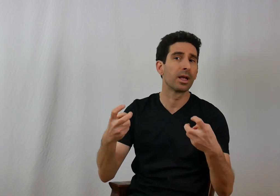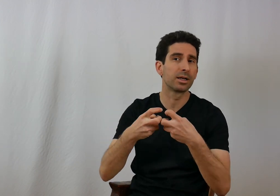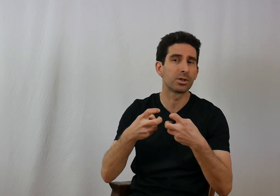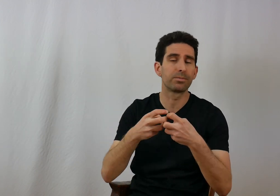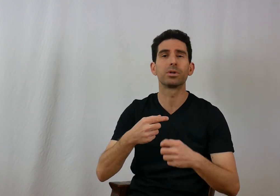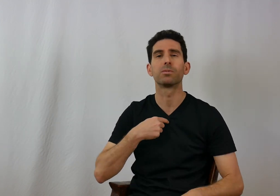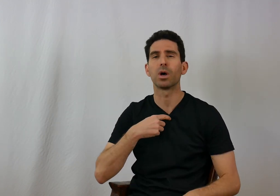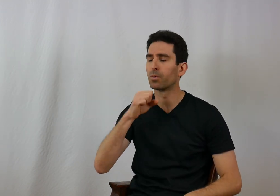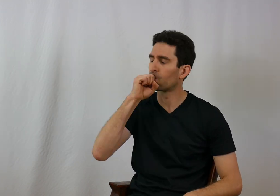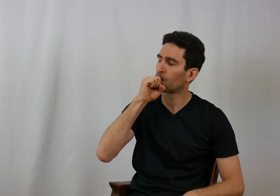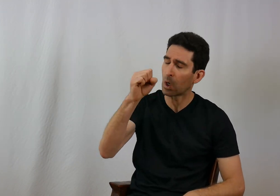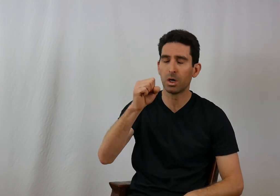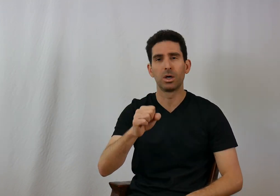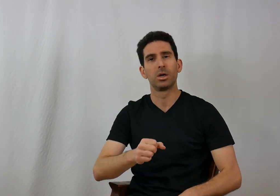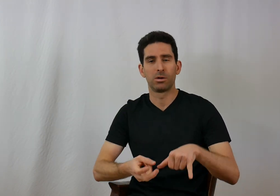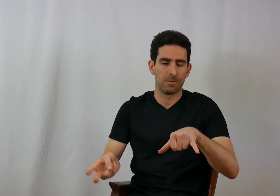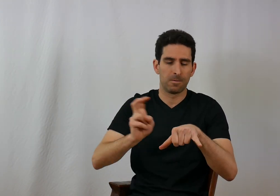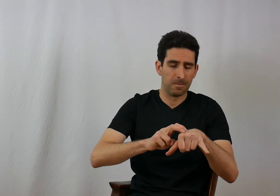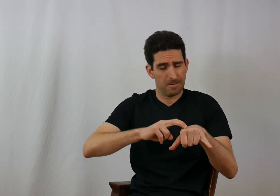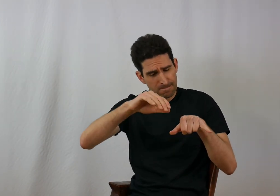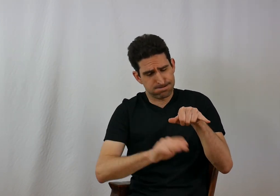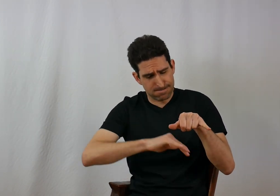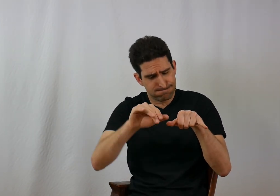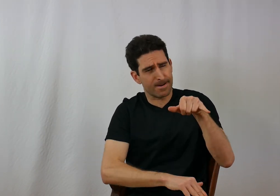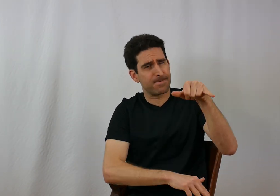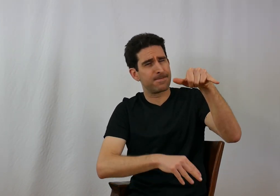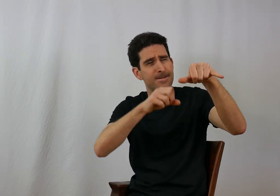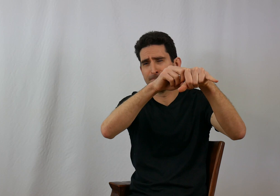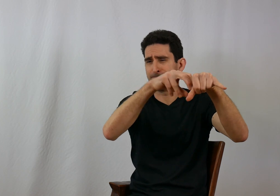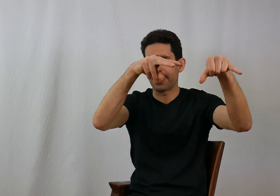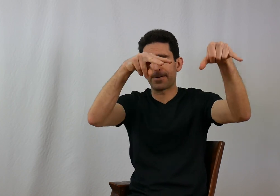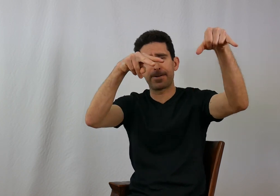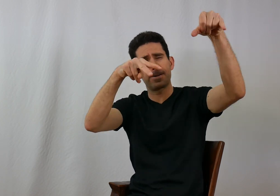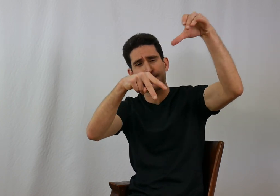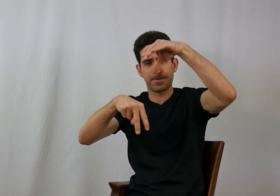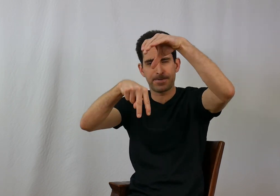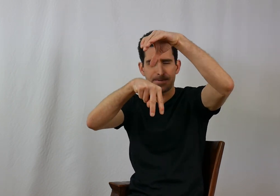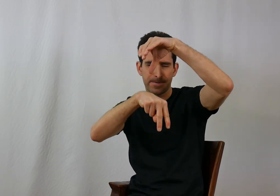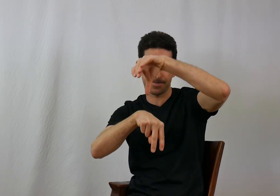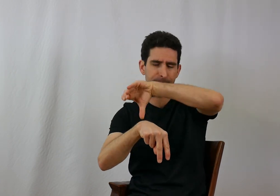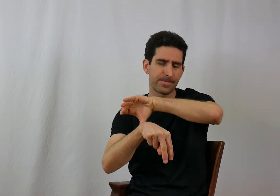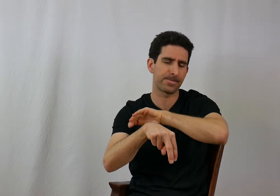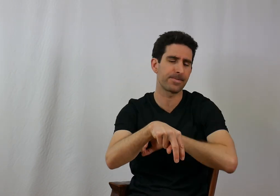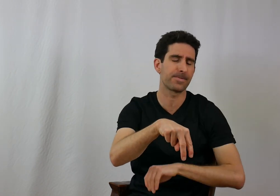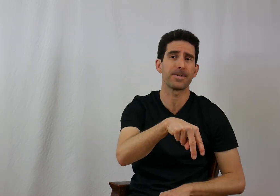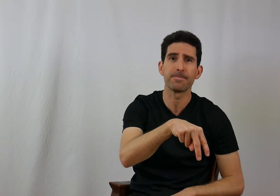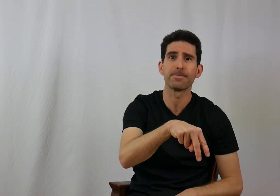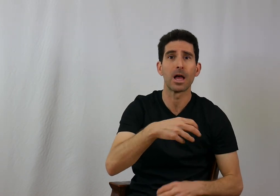Par exemple, j'adore monter dans l'avion qui s'élève en l'air pour sauter et ouvrir mon parachute avant d'atterrir sur le sol.